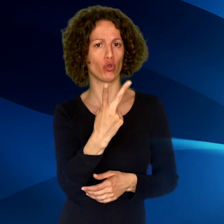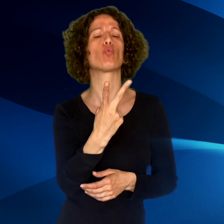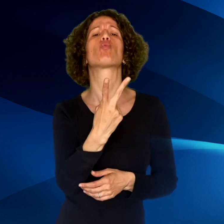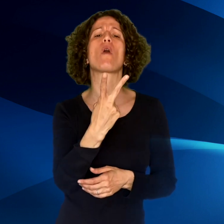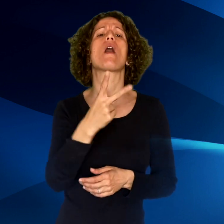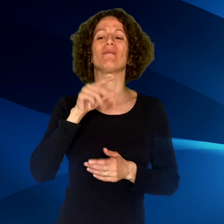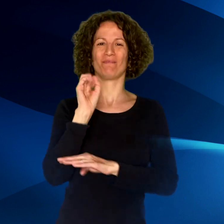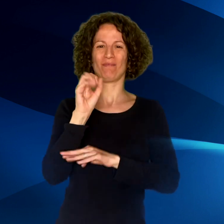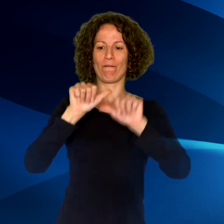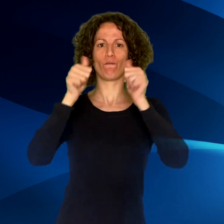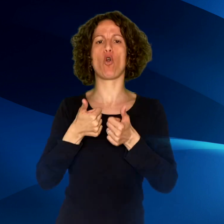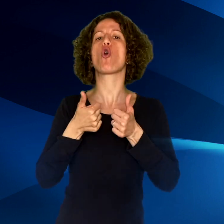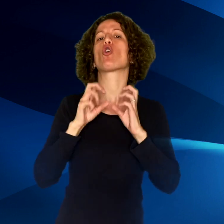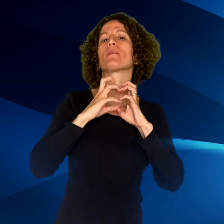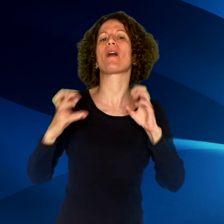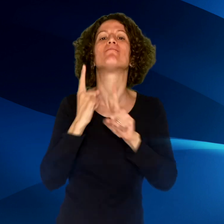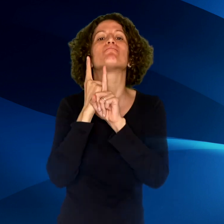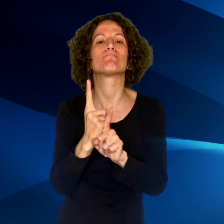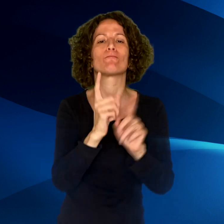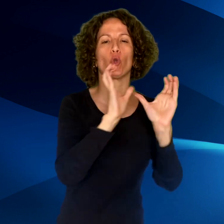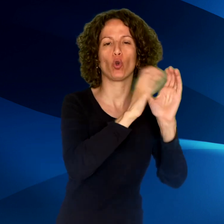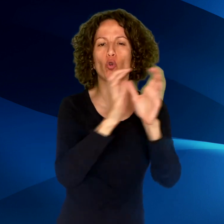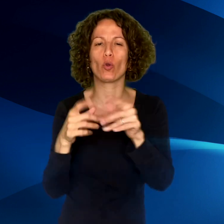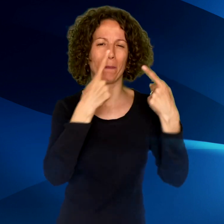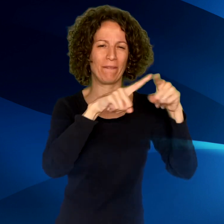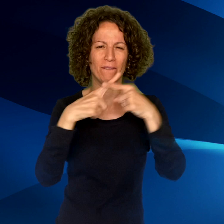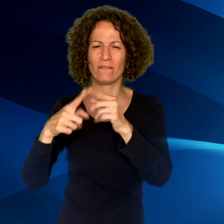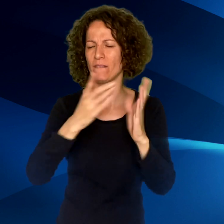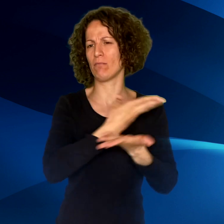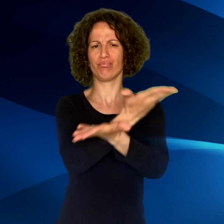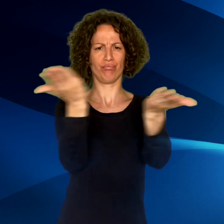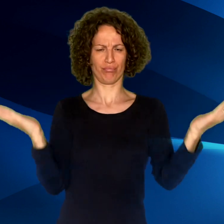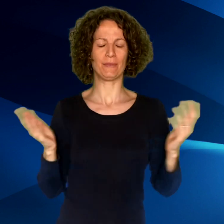e l’insegnamento abbraccia un’ampia varietà di gruppi e pedagogie.